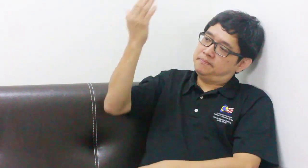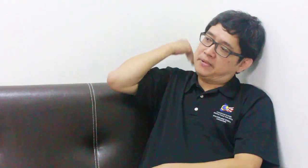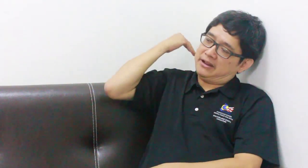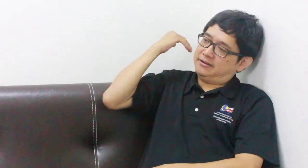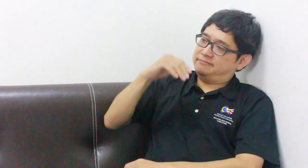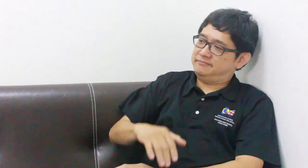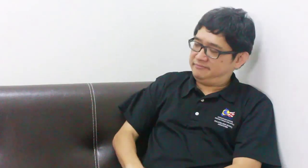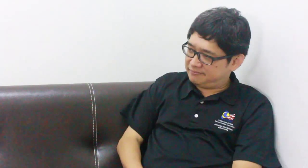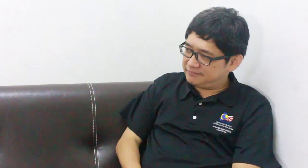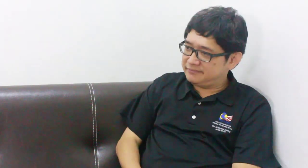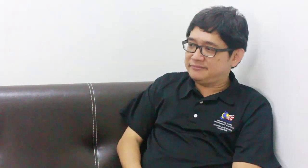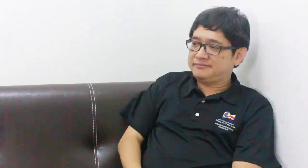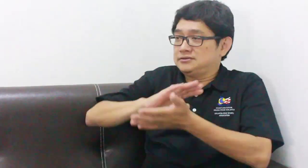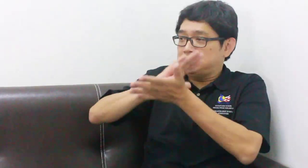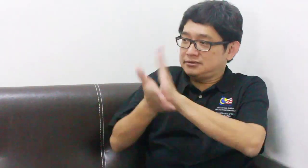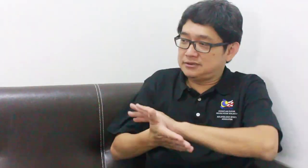..tahun lepas.